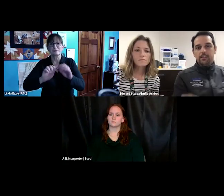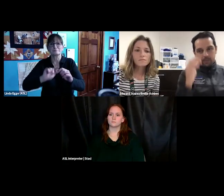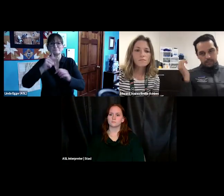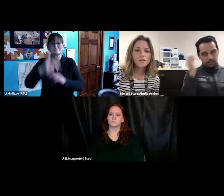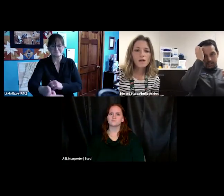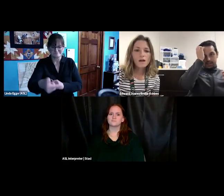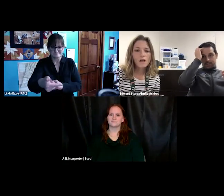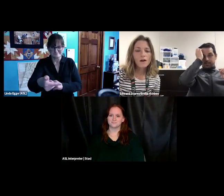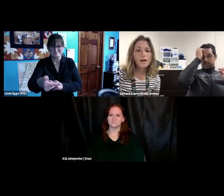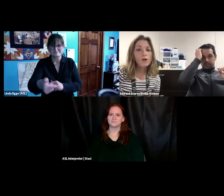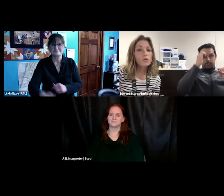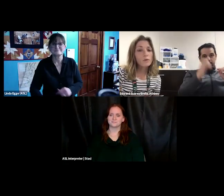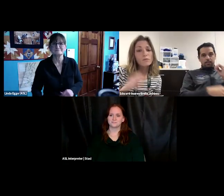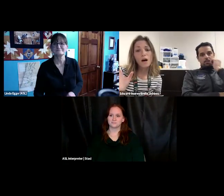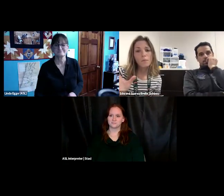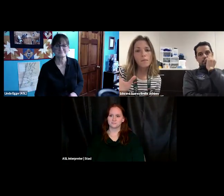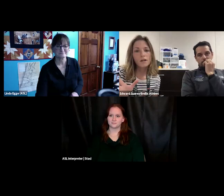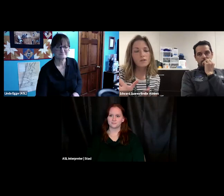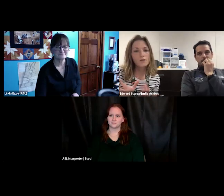para seguir el ejemplo de Zuzanna.